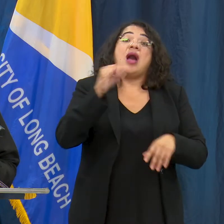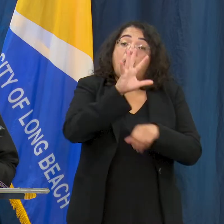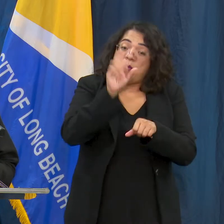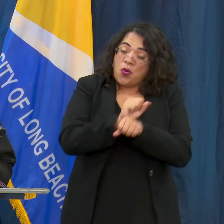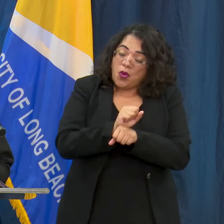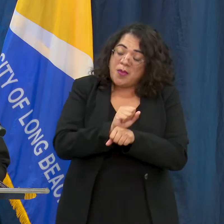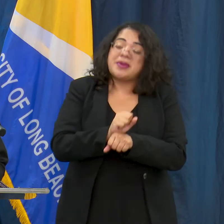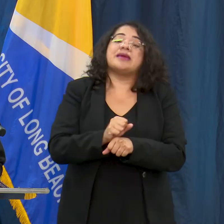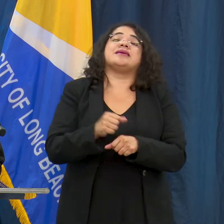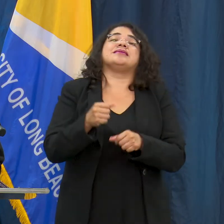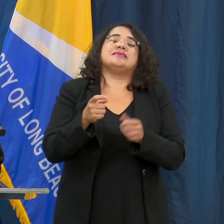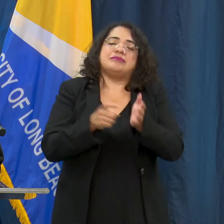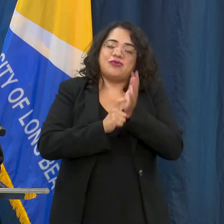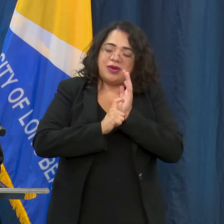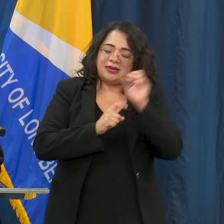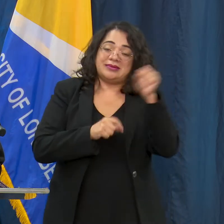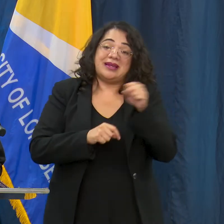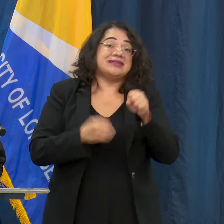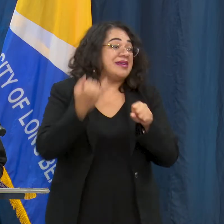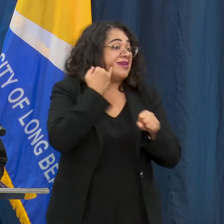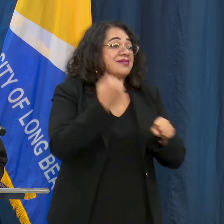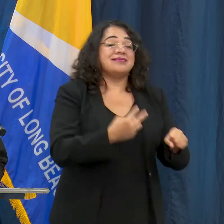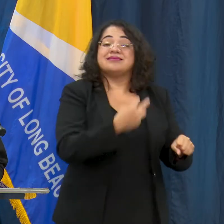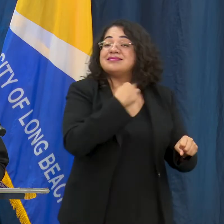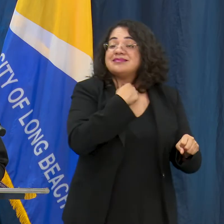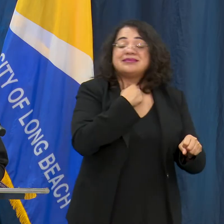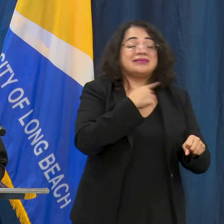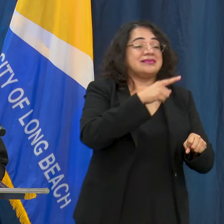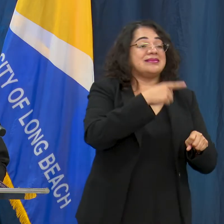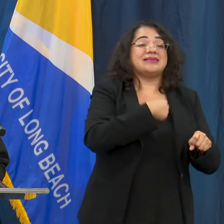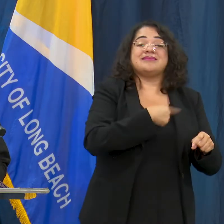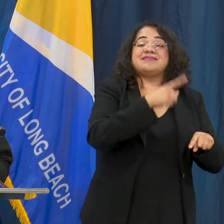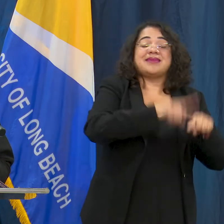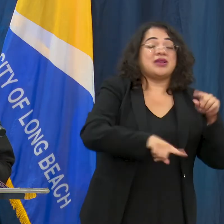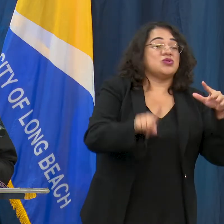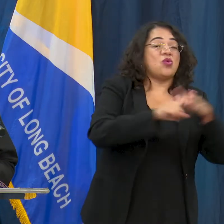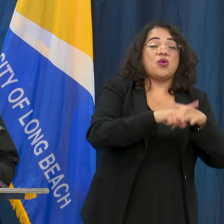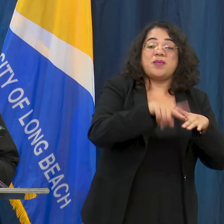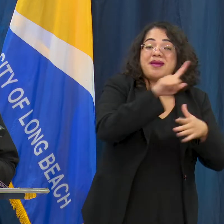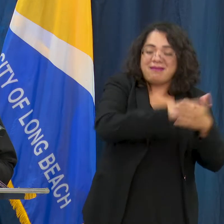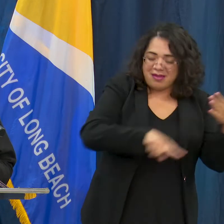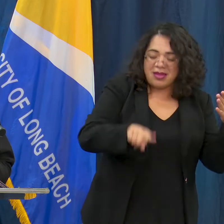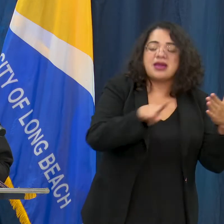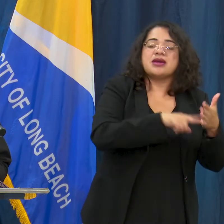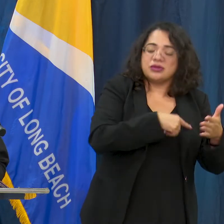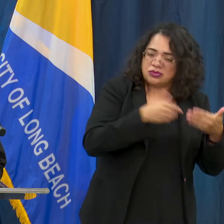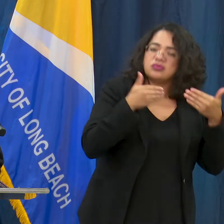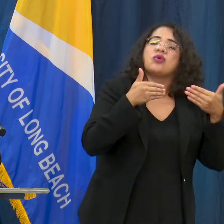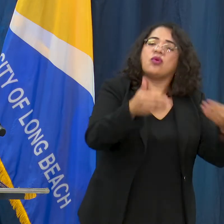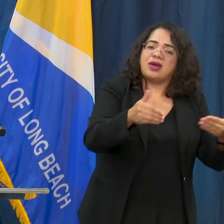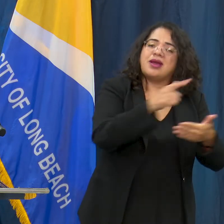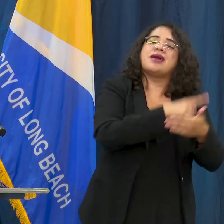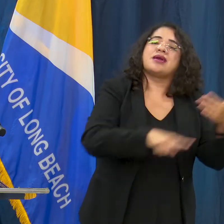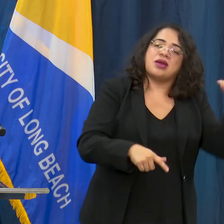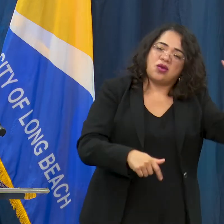razón no puede llegar sa dia que también y ami ok de saber que tiene que